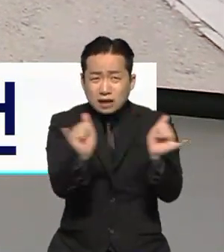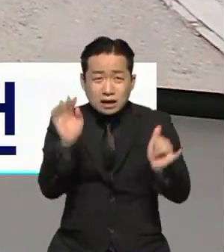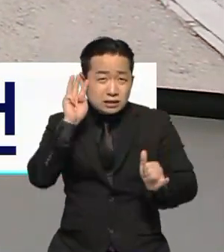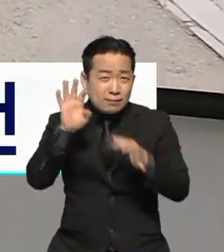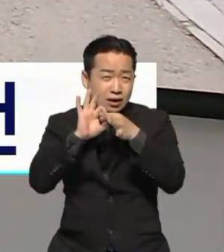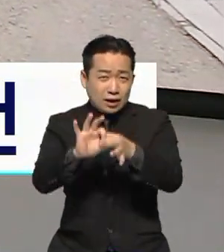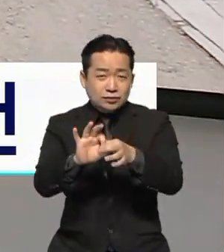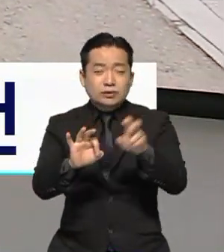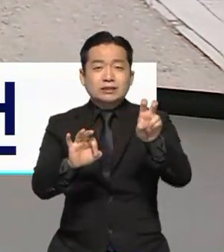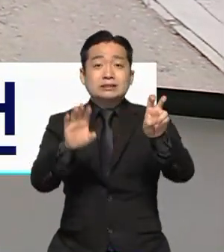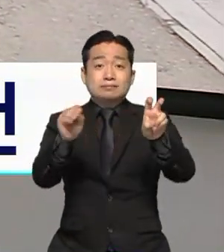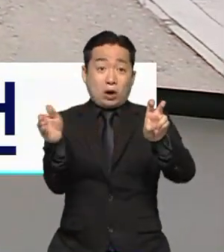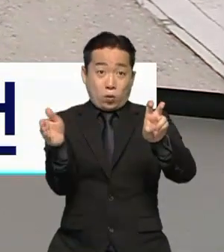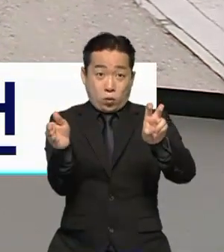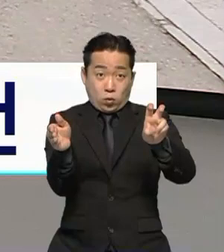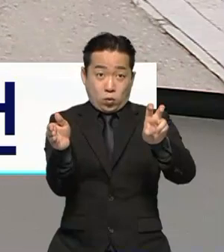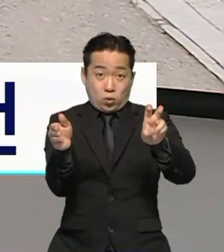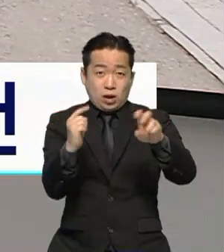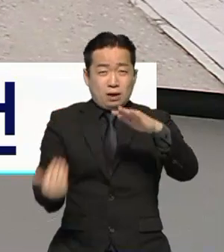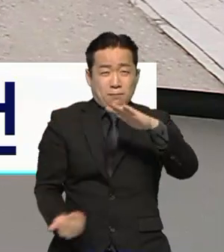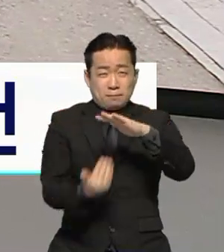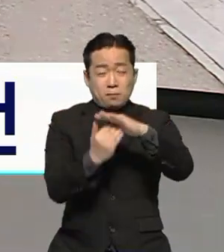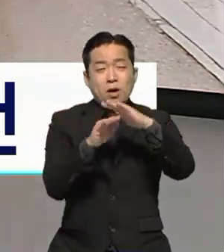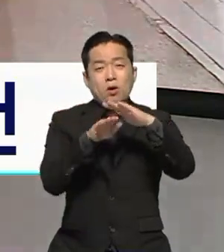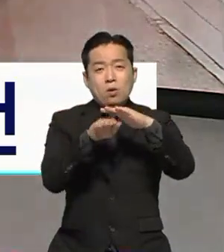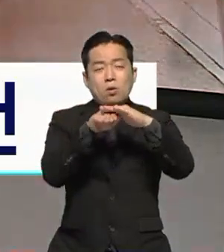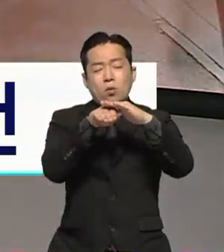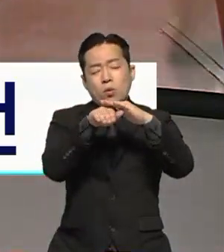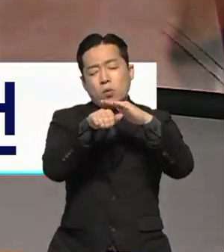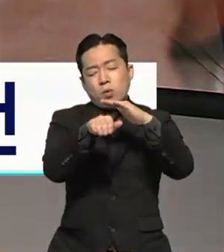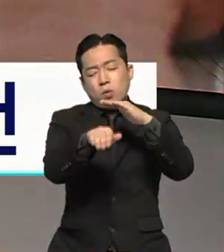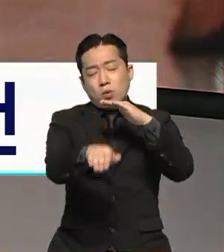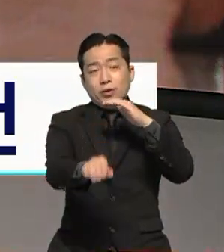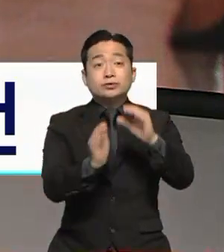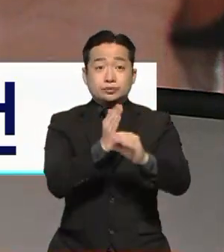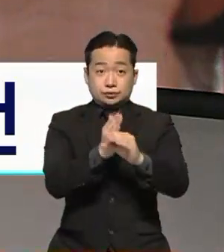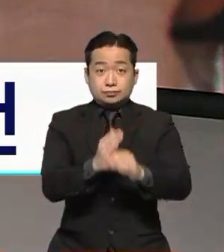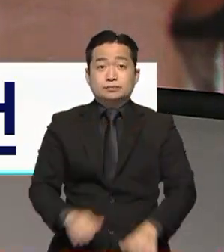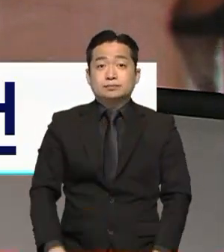20만 명대로 유행 정점을 지나 서서히 줄어드는 추세입니다.